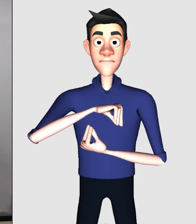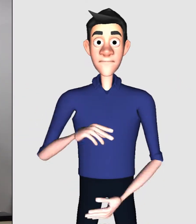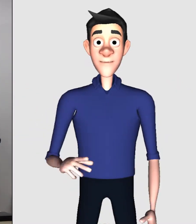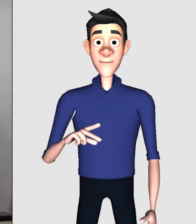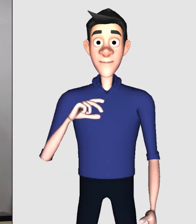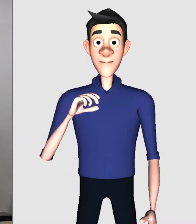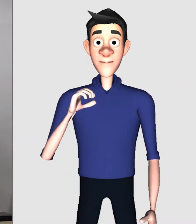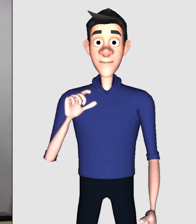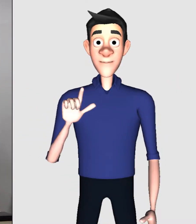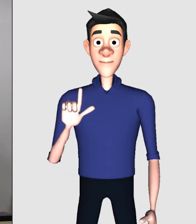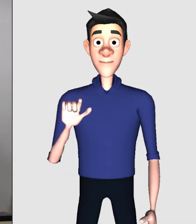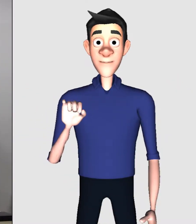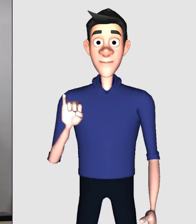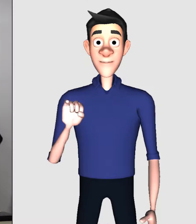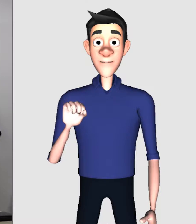Essa seria a resposta